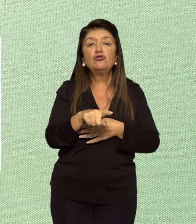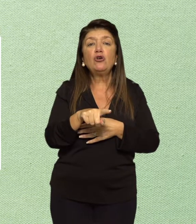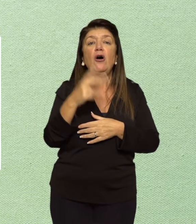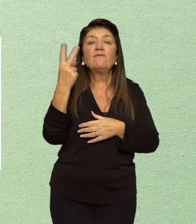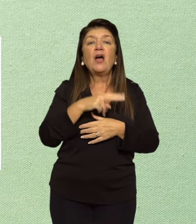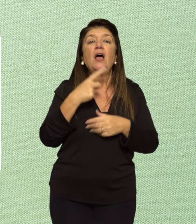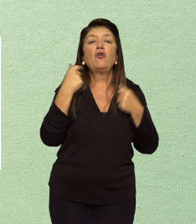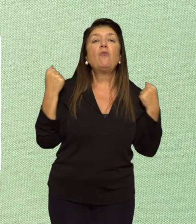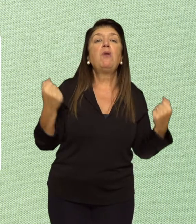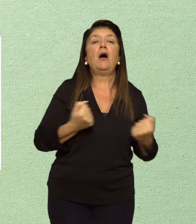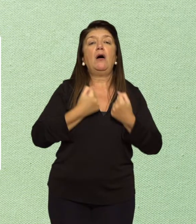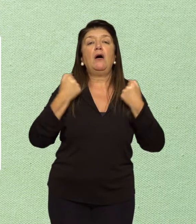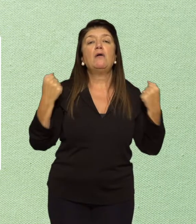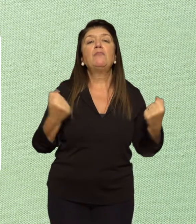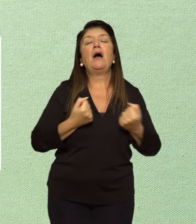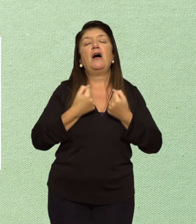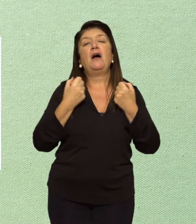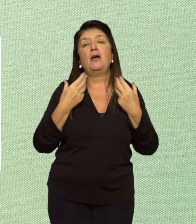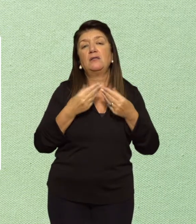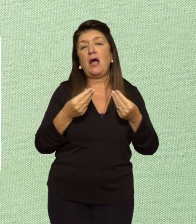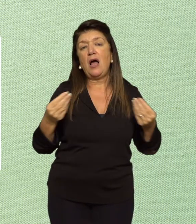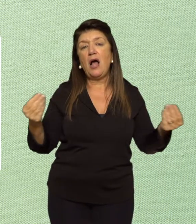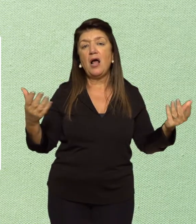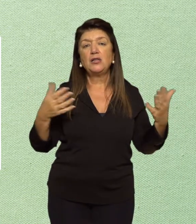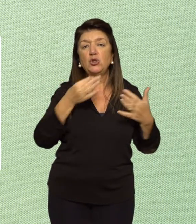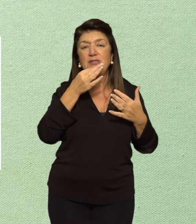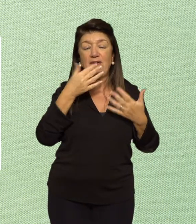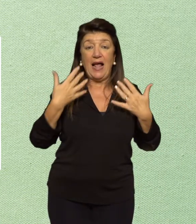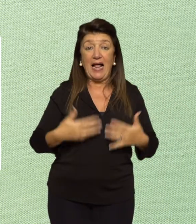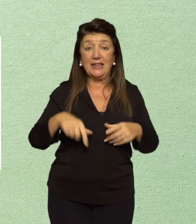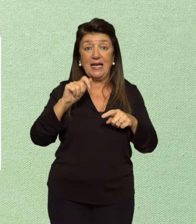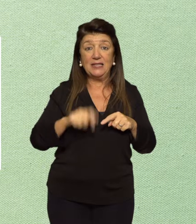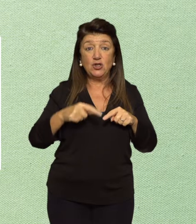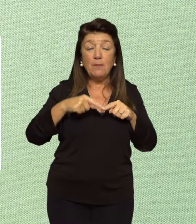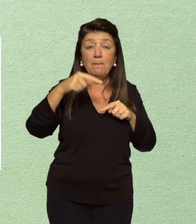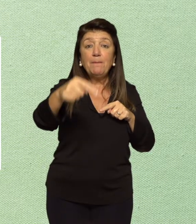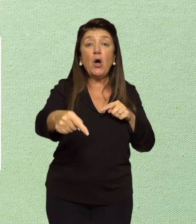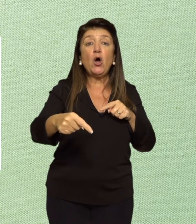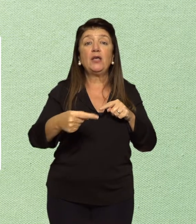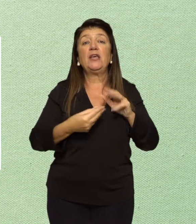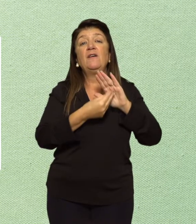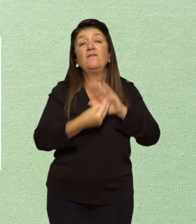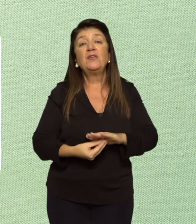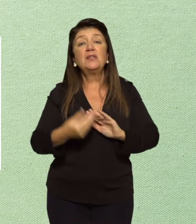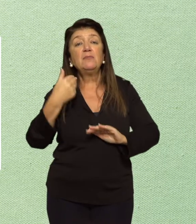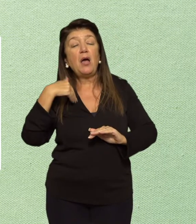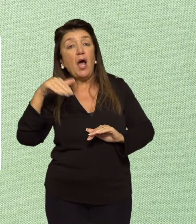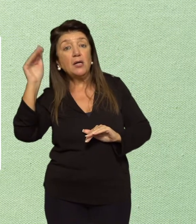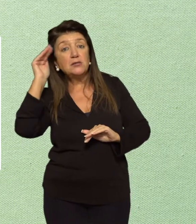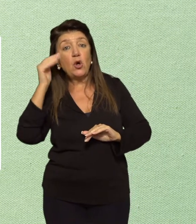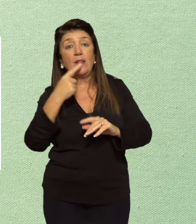questa legge come: " da adesso in poi le vittime vengono ascoltate subito", io ho la speranza che